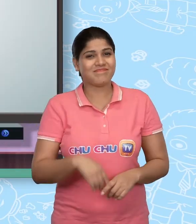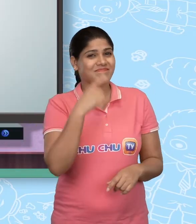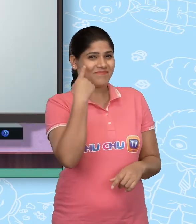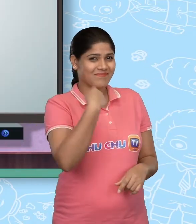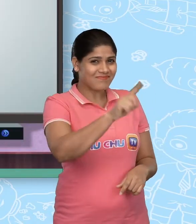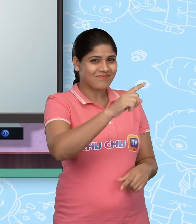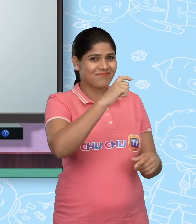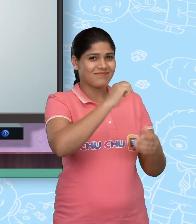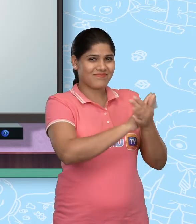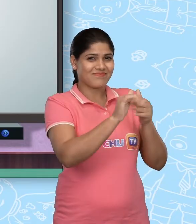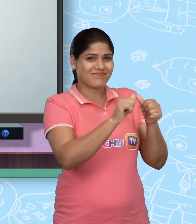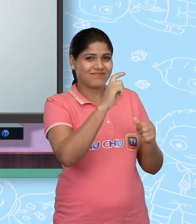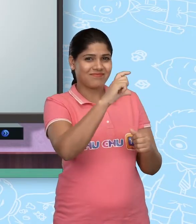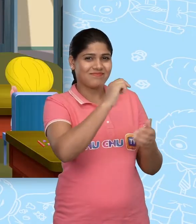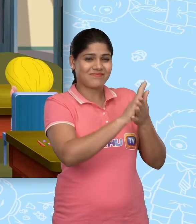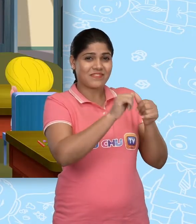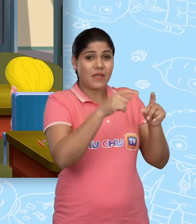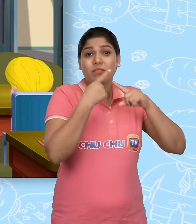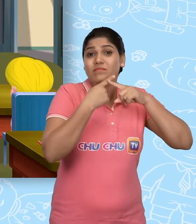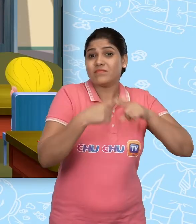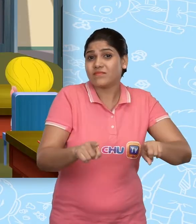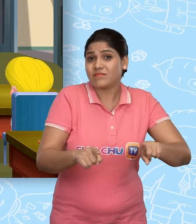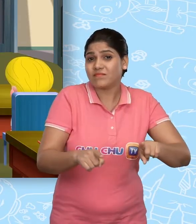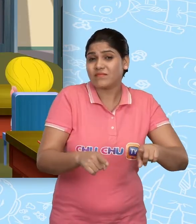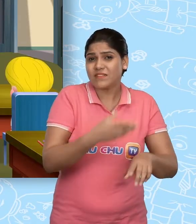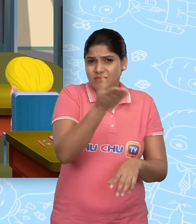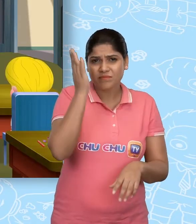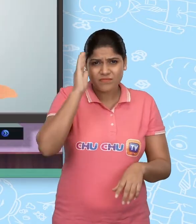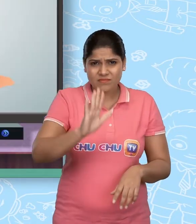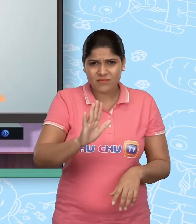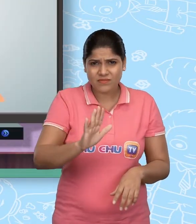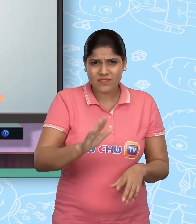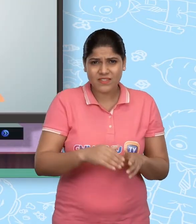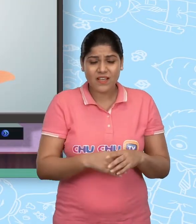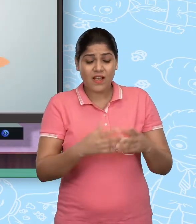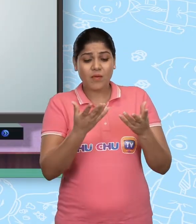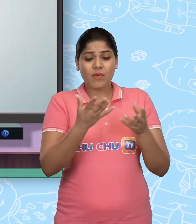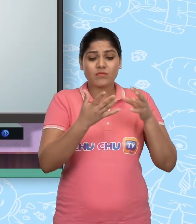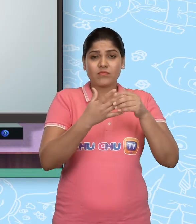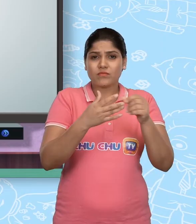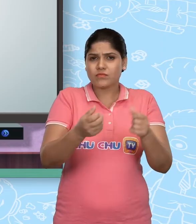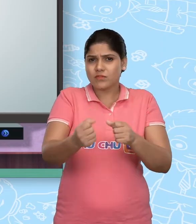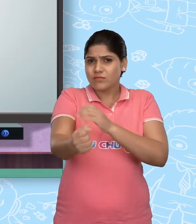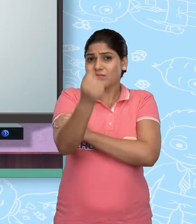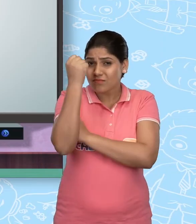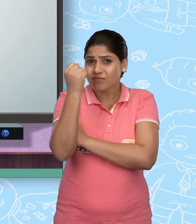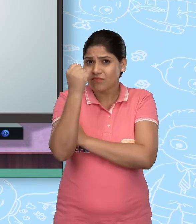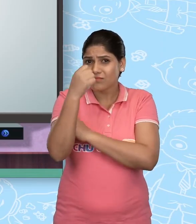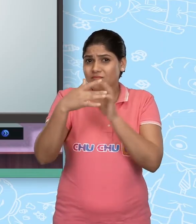तुमने सही कहा ChaCha। क्या तुम्हे ये पता है की हमारी उँगलियाँ कितनी मज़बूत हैं?